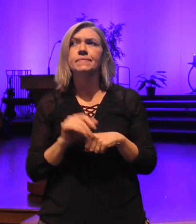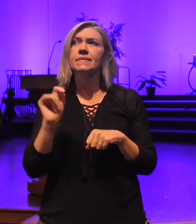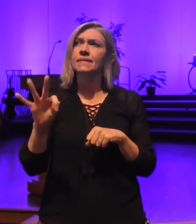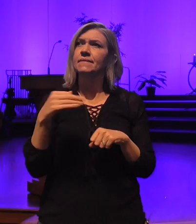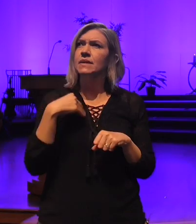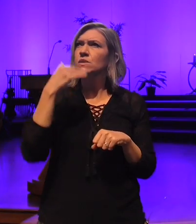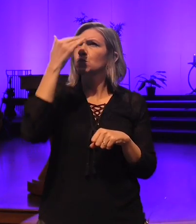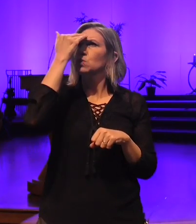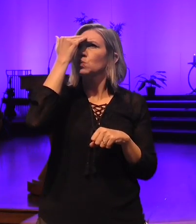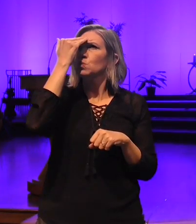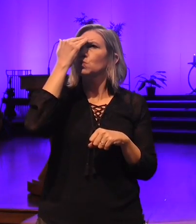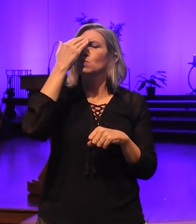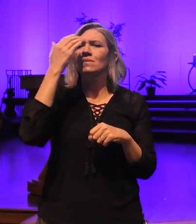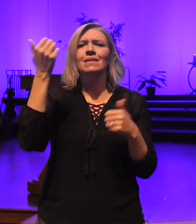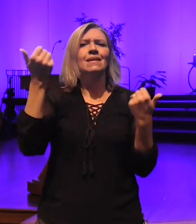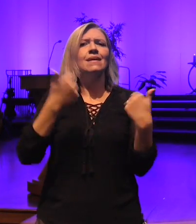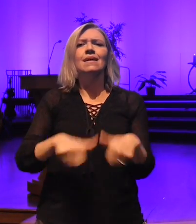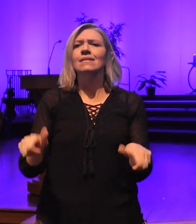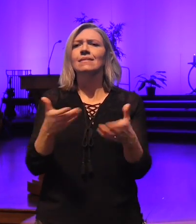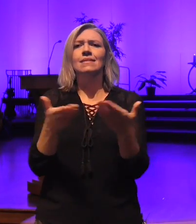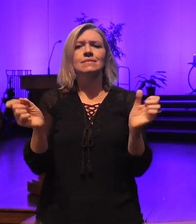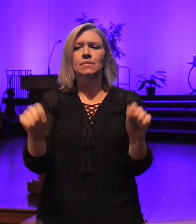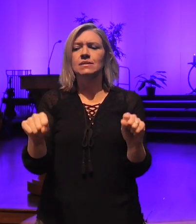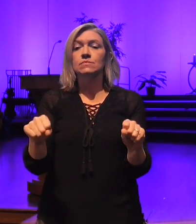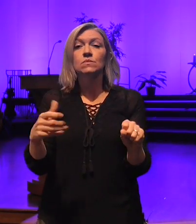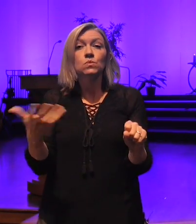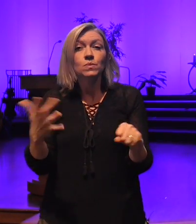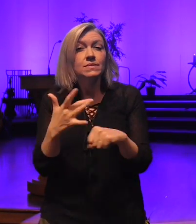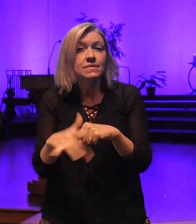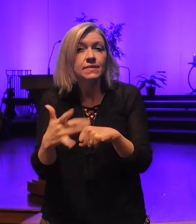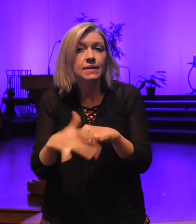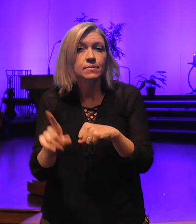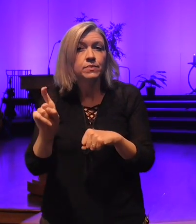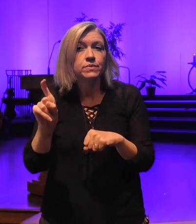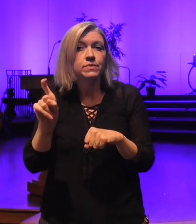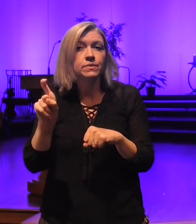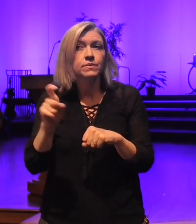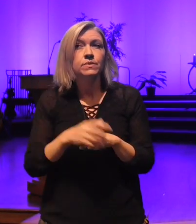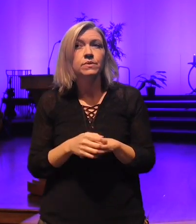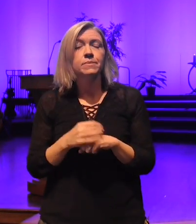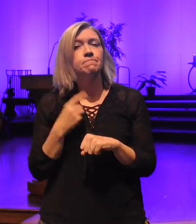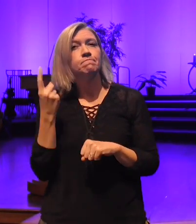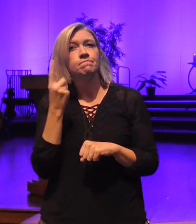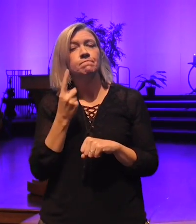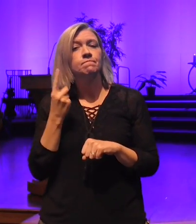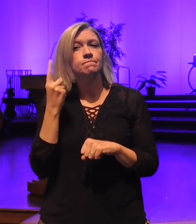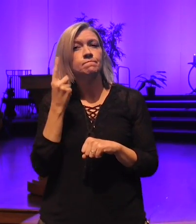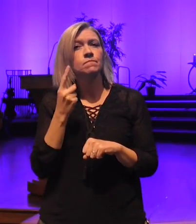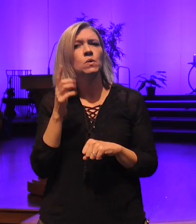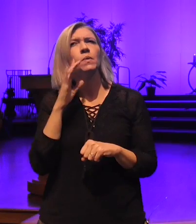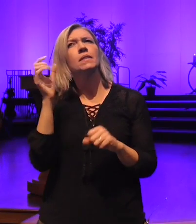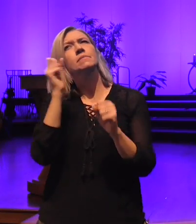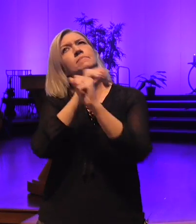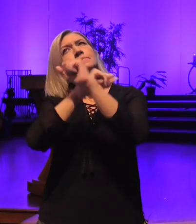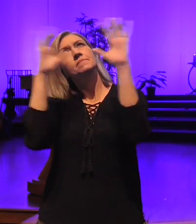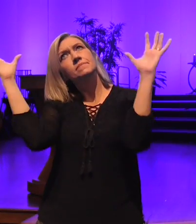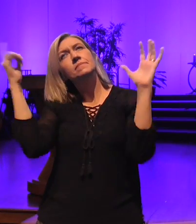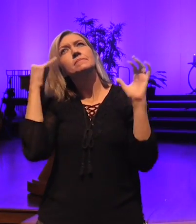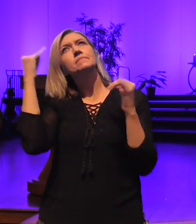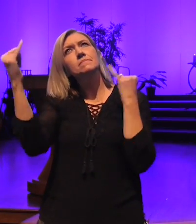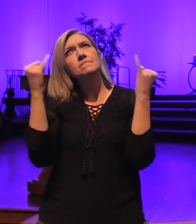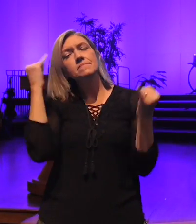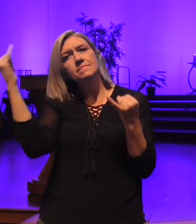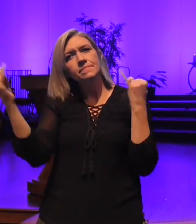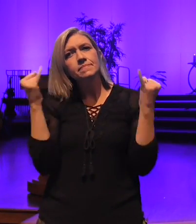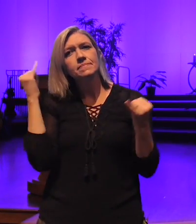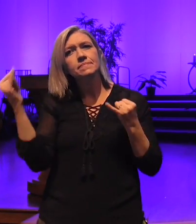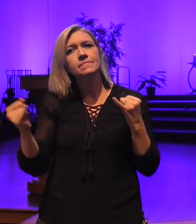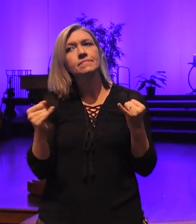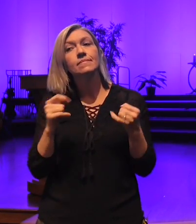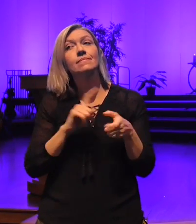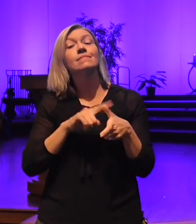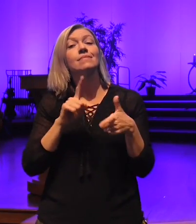algo. posible qué hay disponible Me pregunto voy a imaginar y entonces seremos mucho más